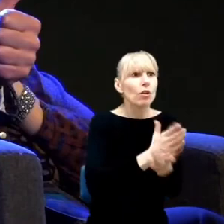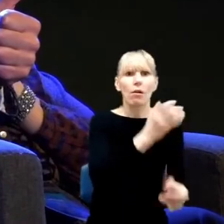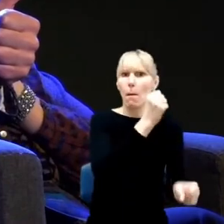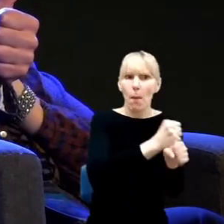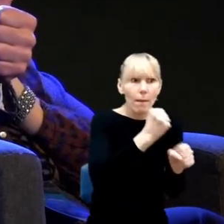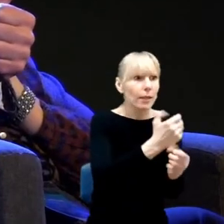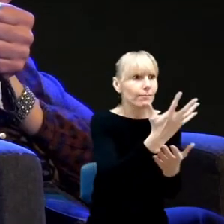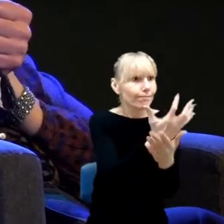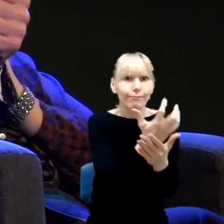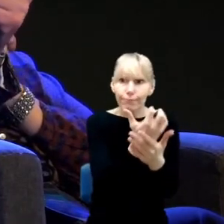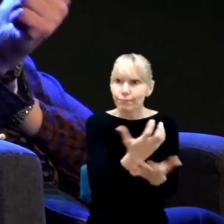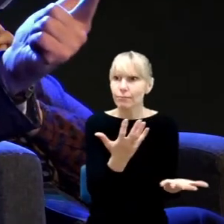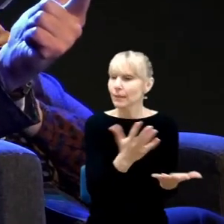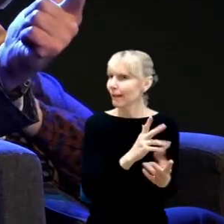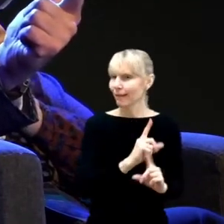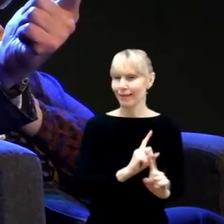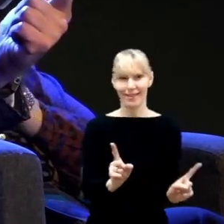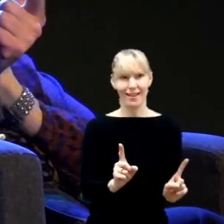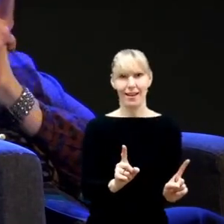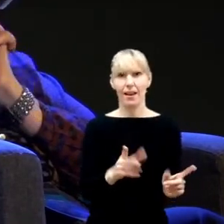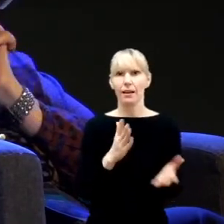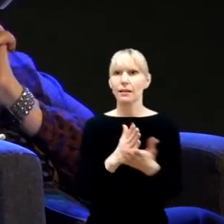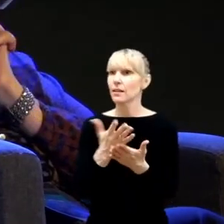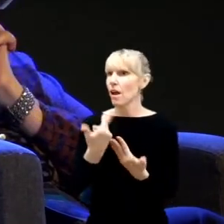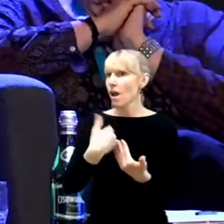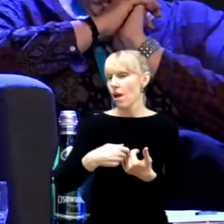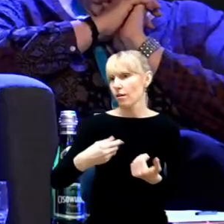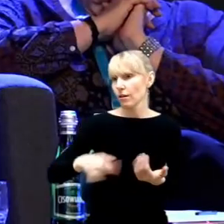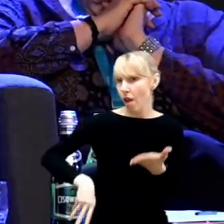Za większymi dochodami? Nie, to nie jest główny powód.